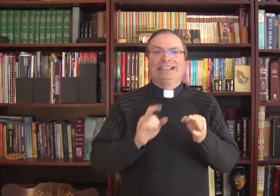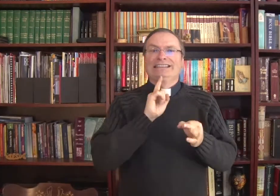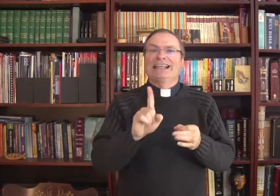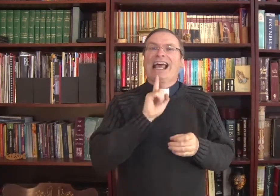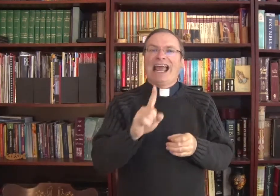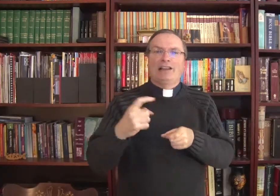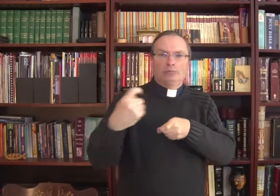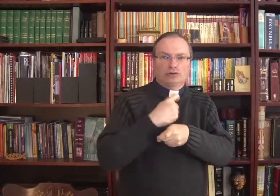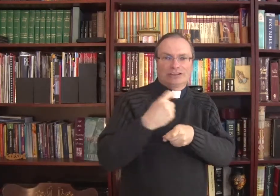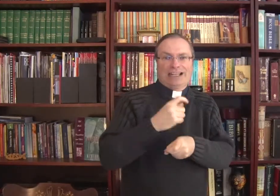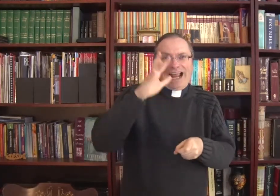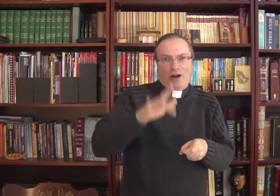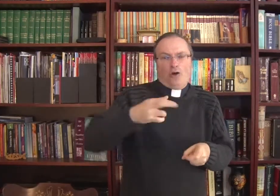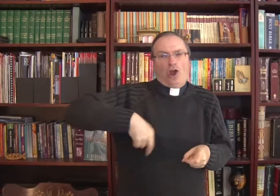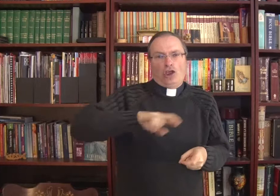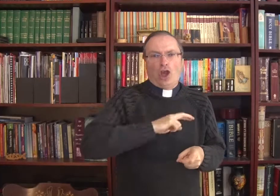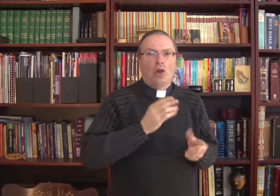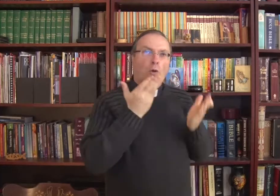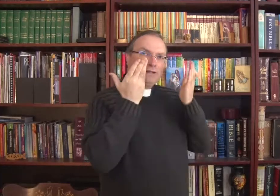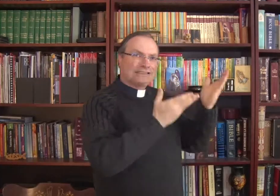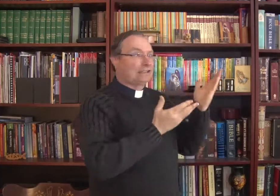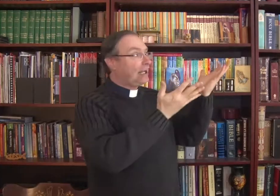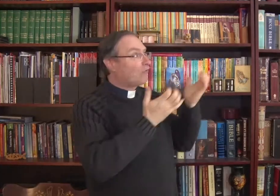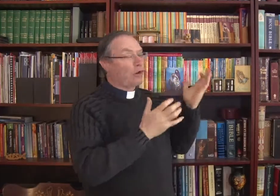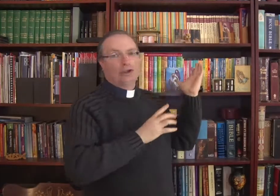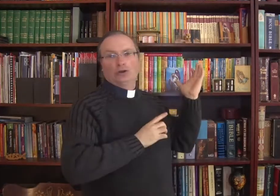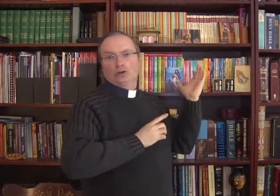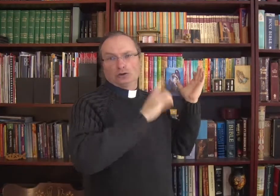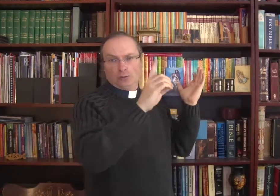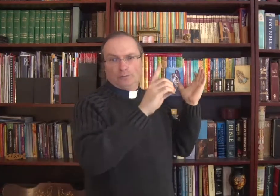c’est être persécuté à cause de notre obéissance à la volonté de Dieu.